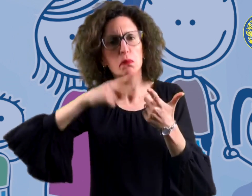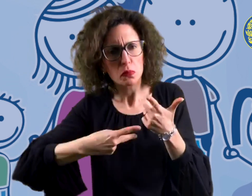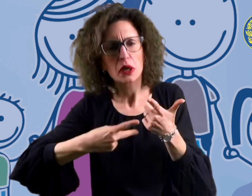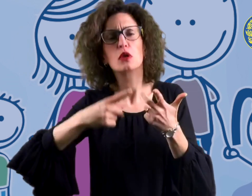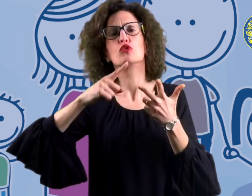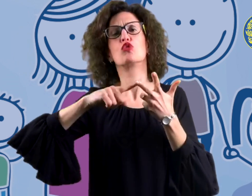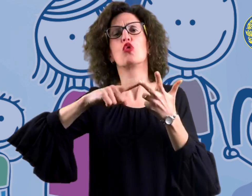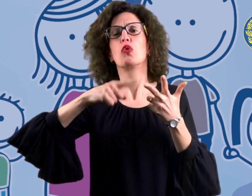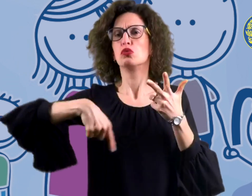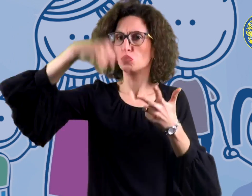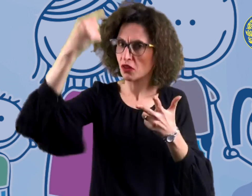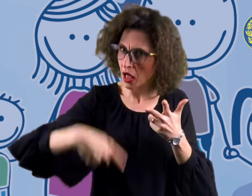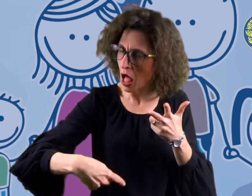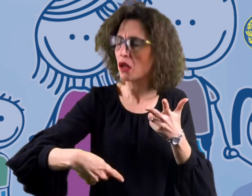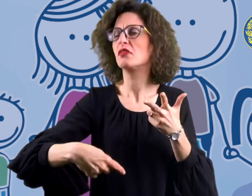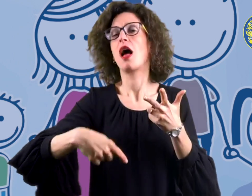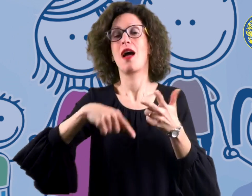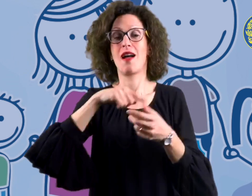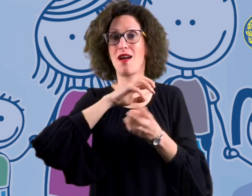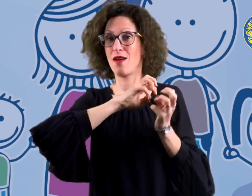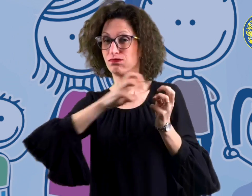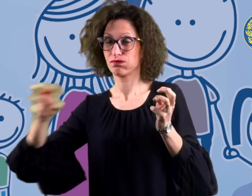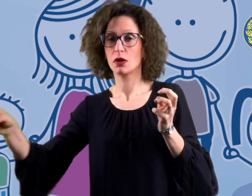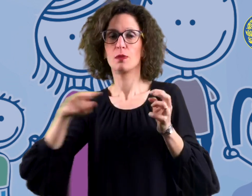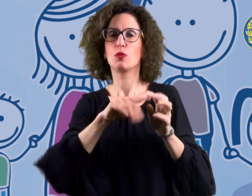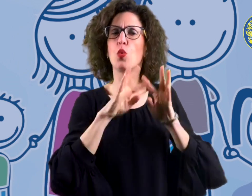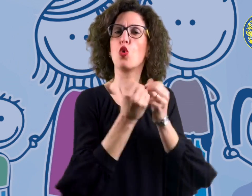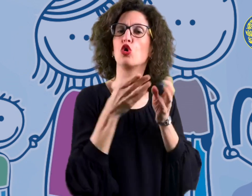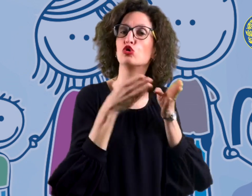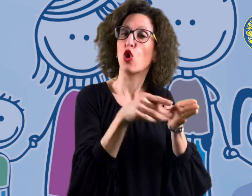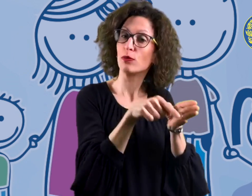pomeriggio o tutta la giornata. Per quanto riguarda gli workshop